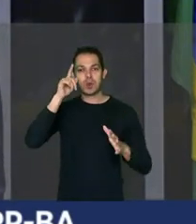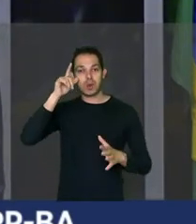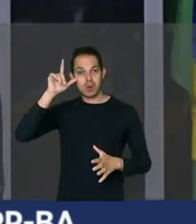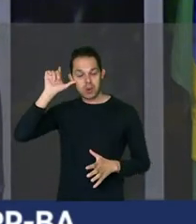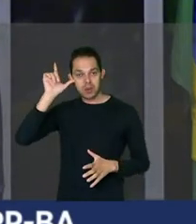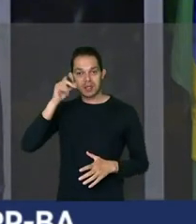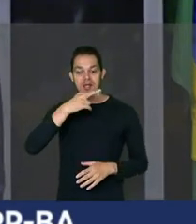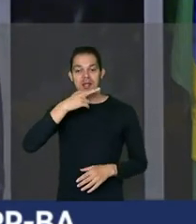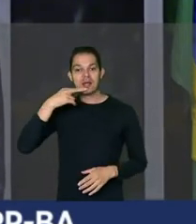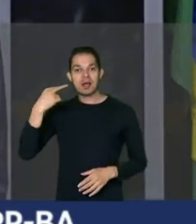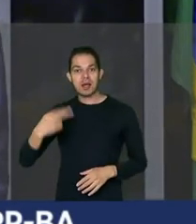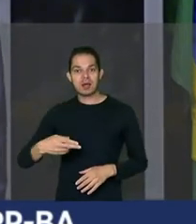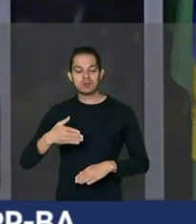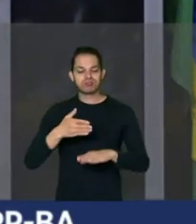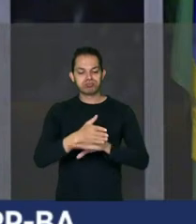DIA DE ONTEM, ONDE A RÚSSIA